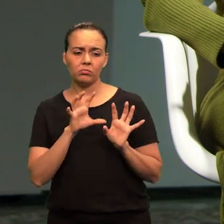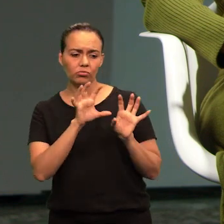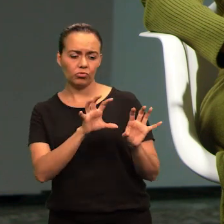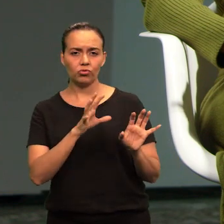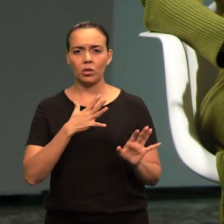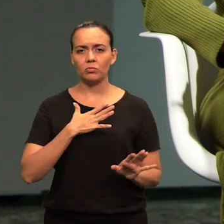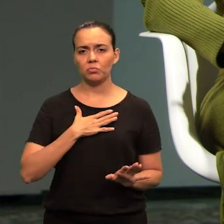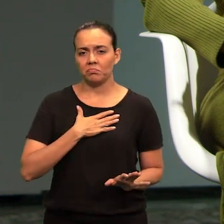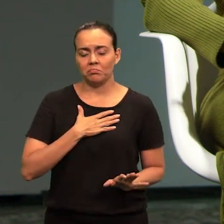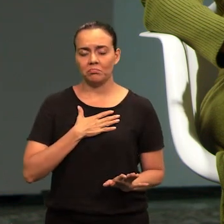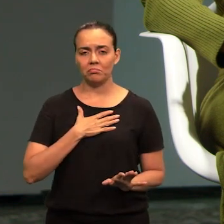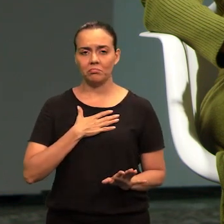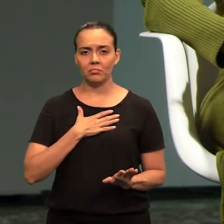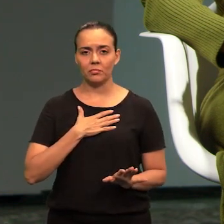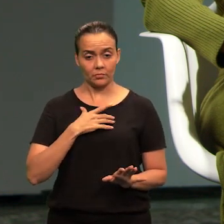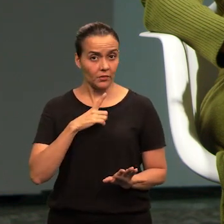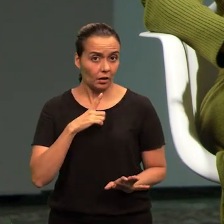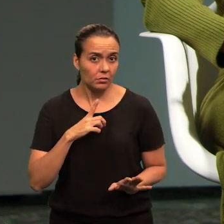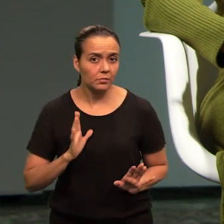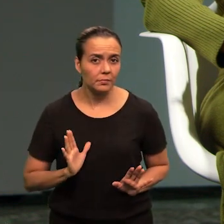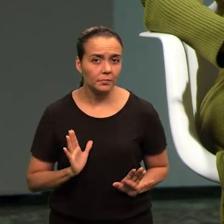do nariz, do cotovelo ou da orelha. Existem, né?